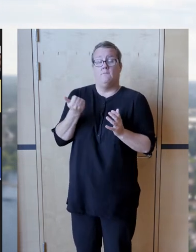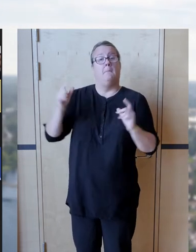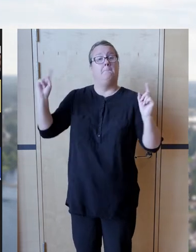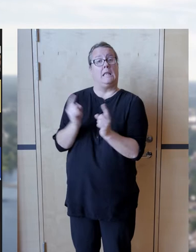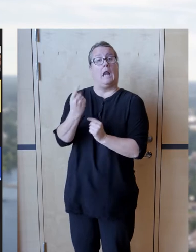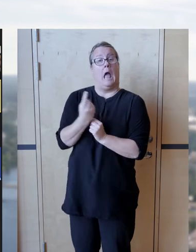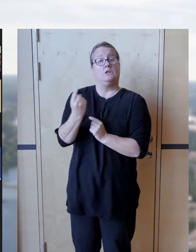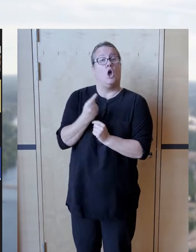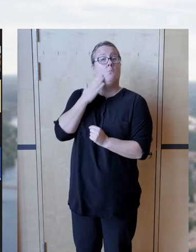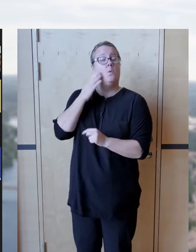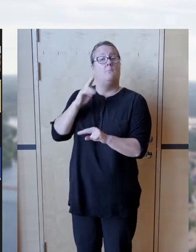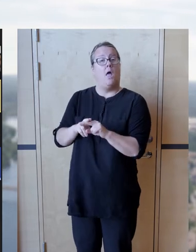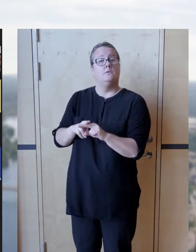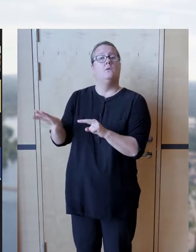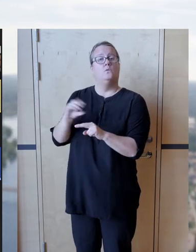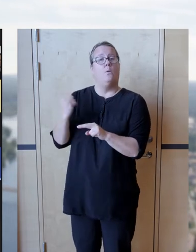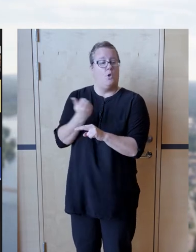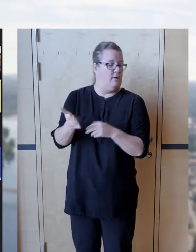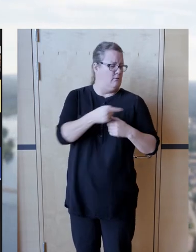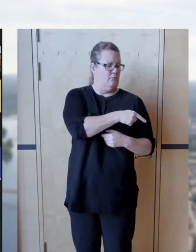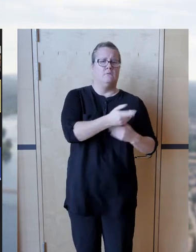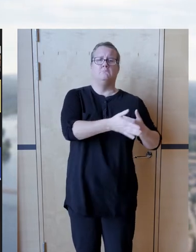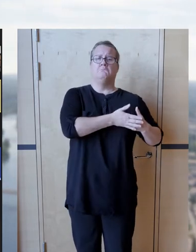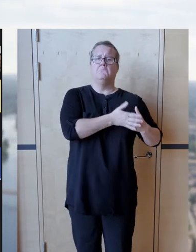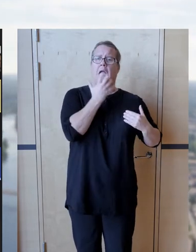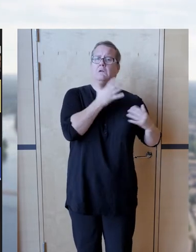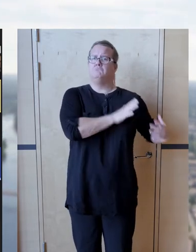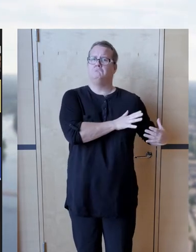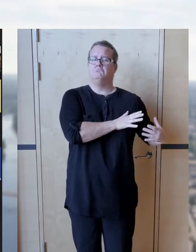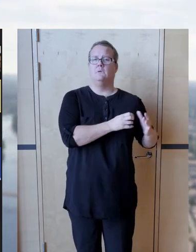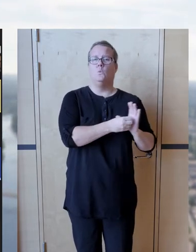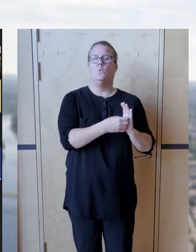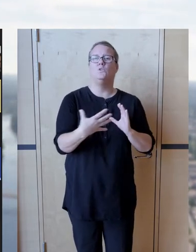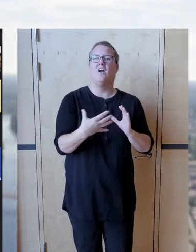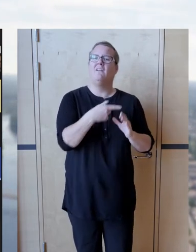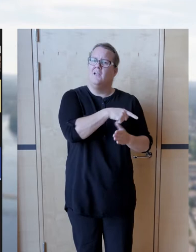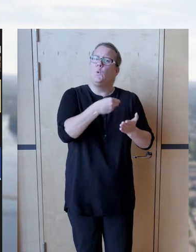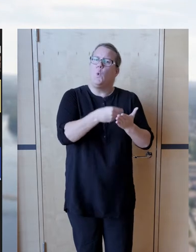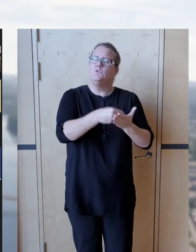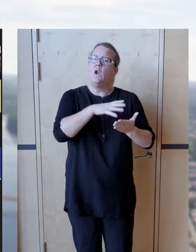Åh var vi tvungna typ att kall städa på grunnat var kostnader att ha igång Platser som inte använt